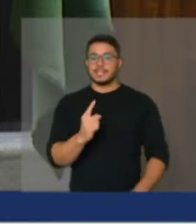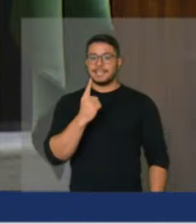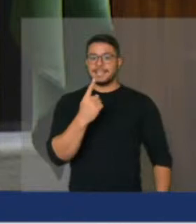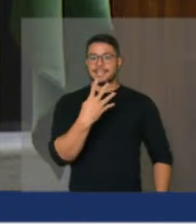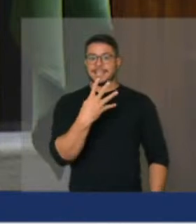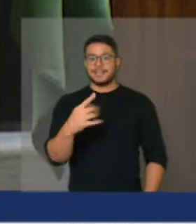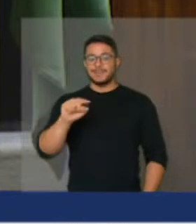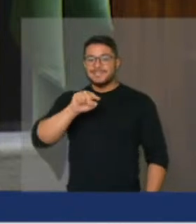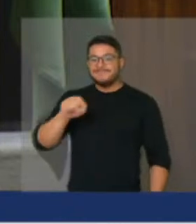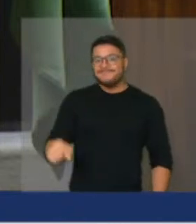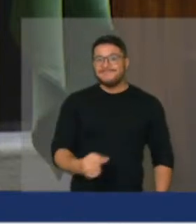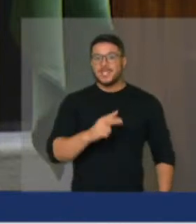POVO, SEM FAZER NADA. PORQUE AQUELAS CONTAS DELE ESTAVAM EM